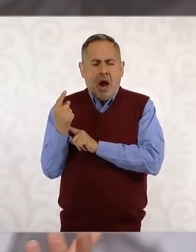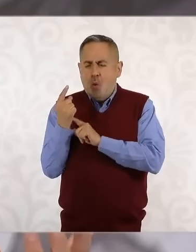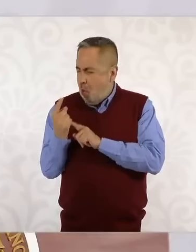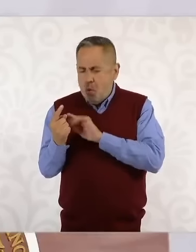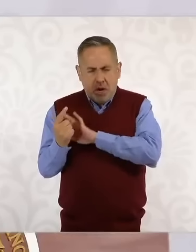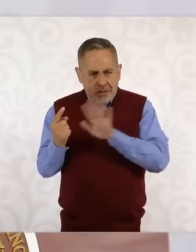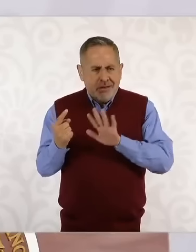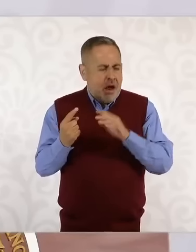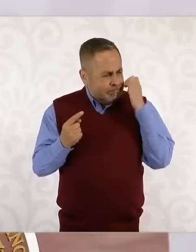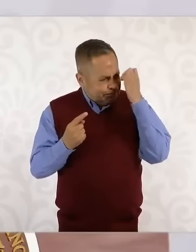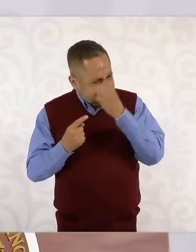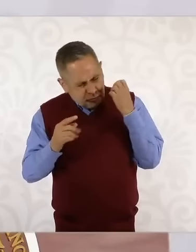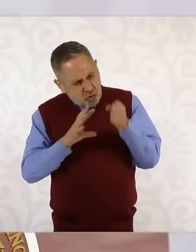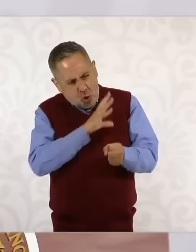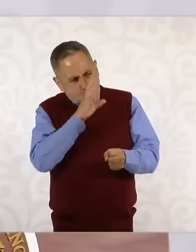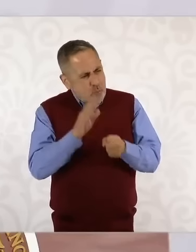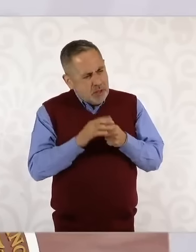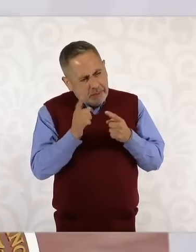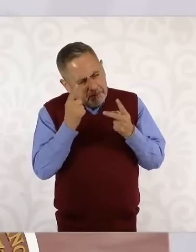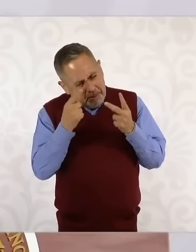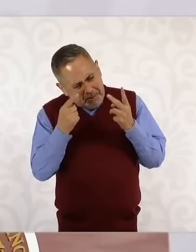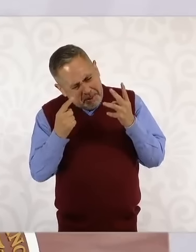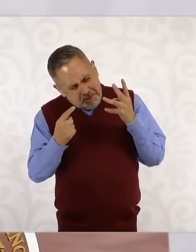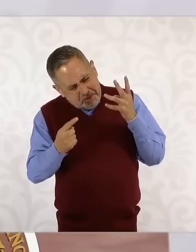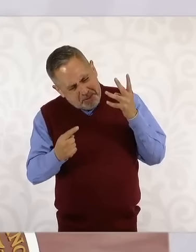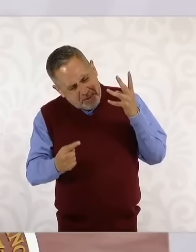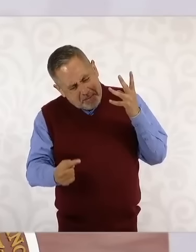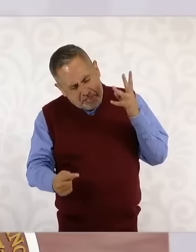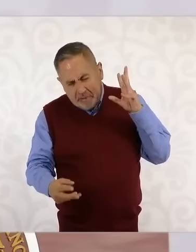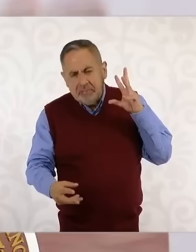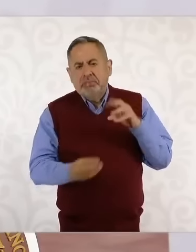de los proyectos y que al final si obtenían su proyecto de generación pues no tuvieran que ir